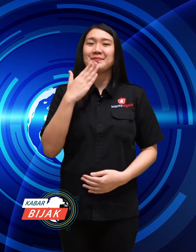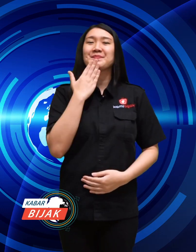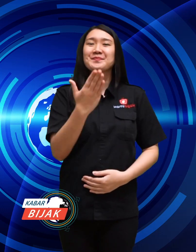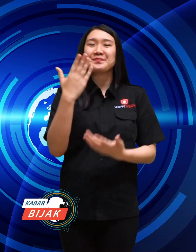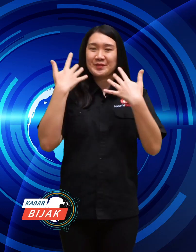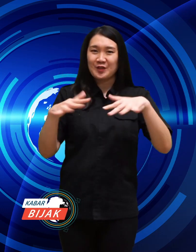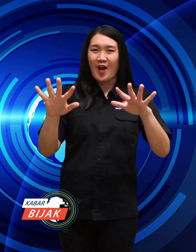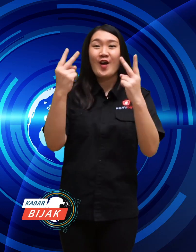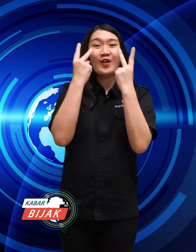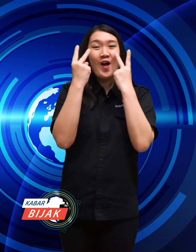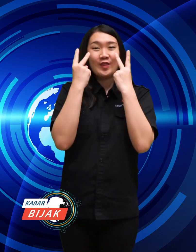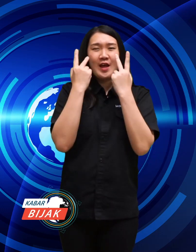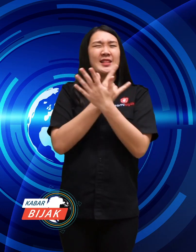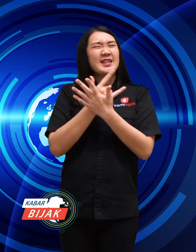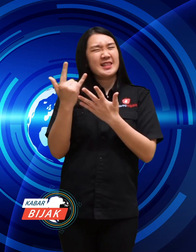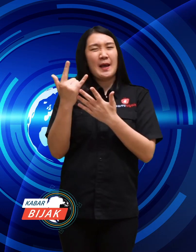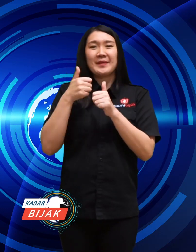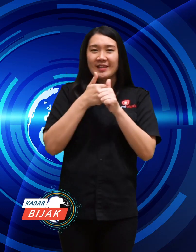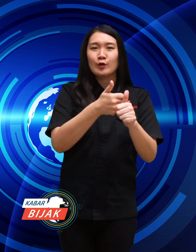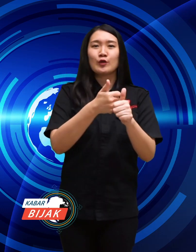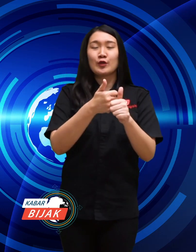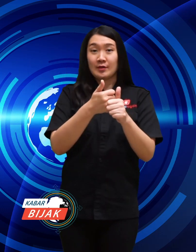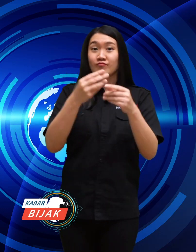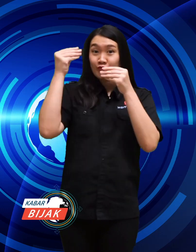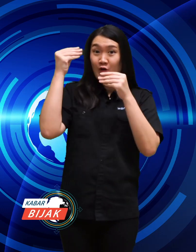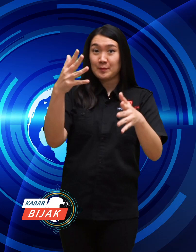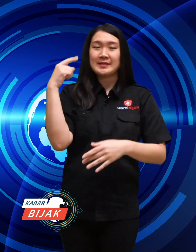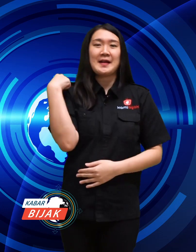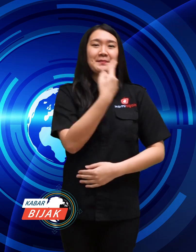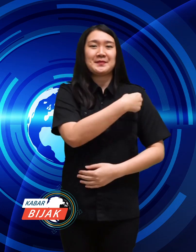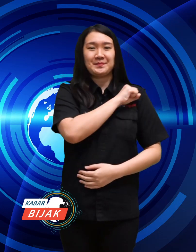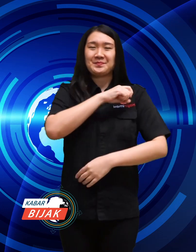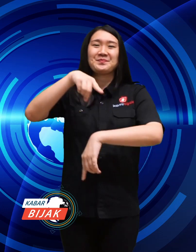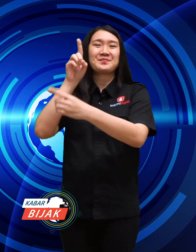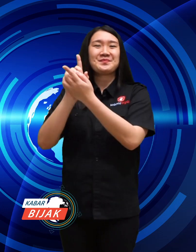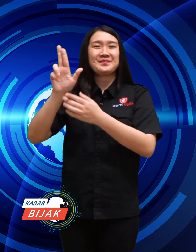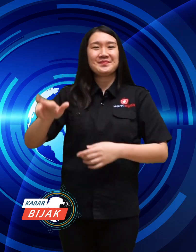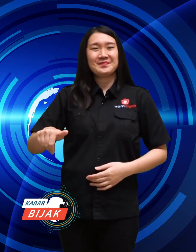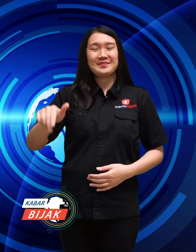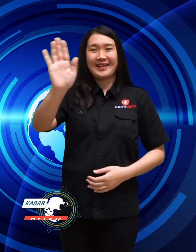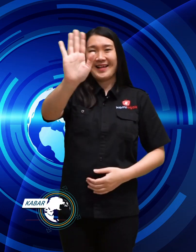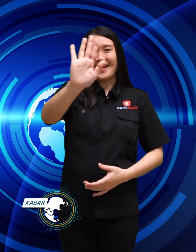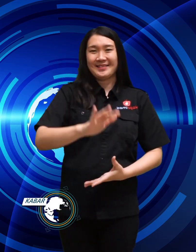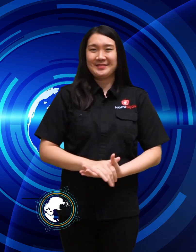Terima kasih sudah menonton berita, tetaplah mengikuti informasi KamiBijak. Sampai jumpa lagi! Dadah.